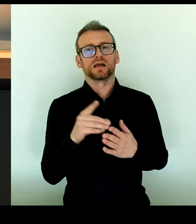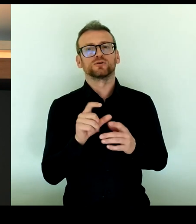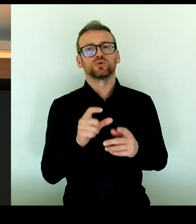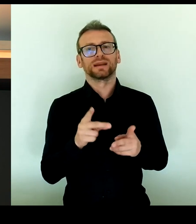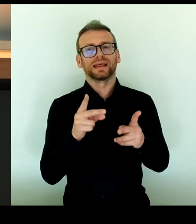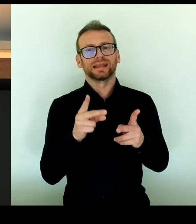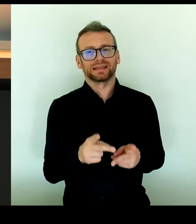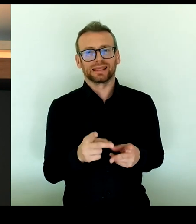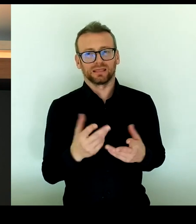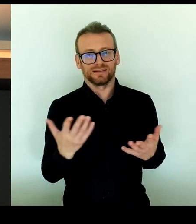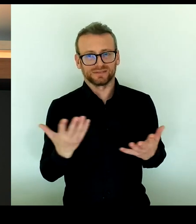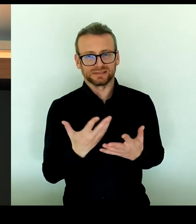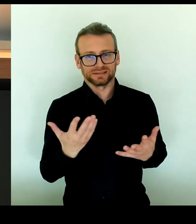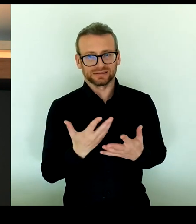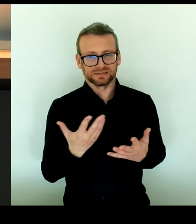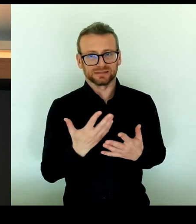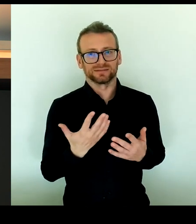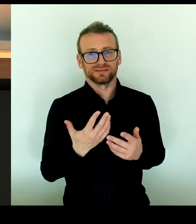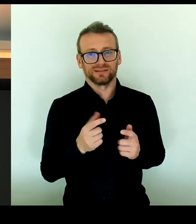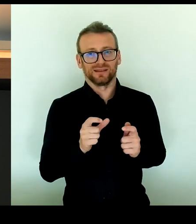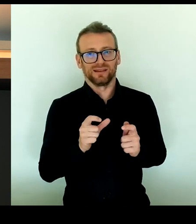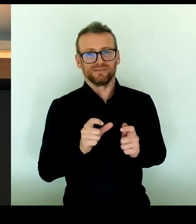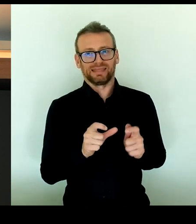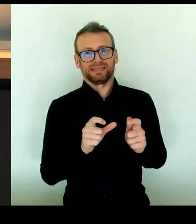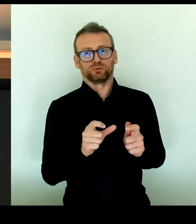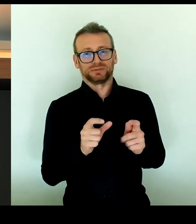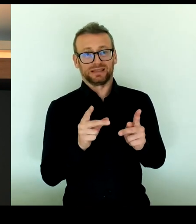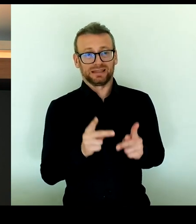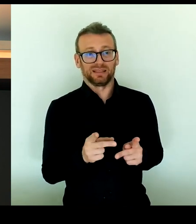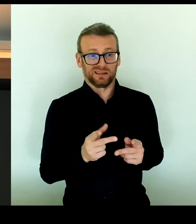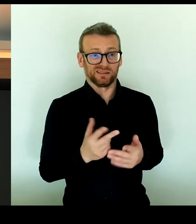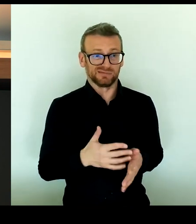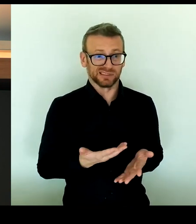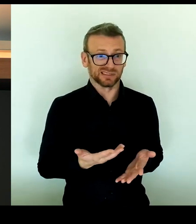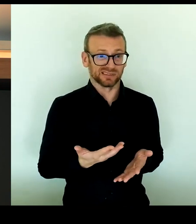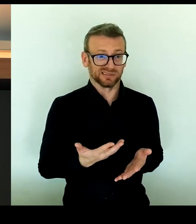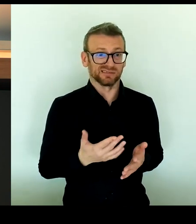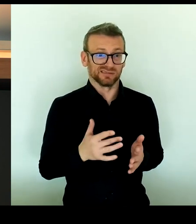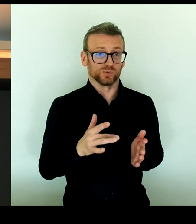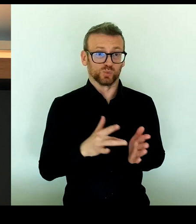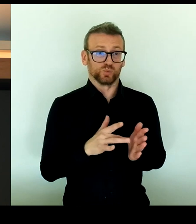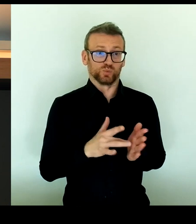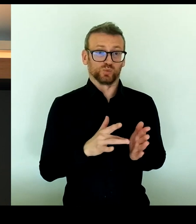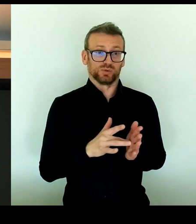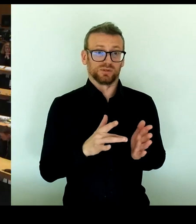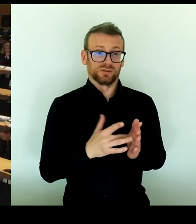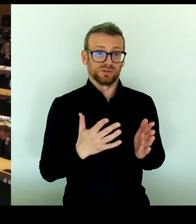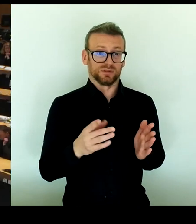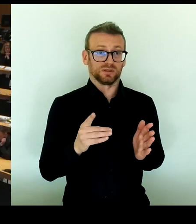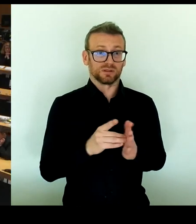Verbindungsrecht gegen Interessen der Bürger. Aber der Staat darf machen was er will, so sieht es jedenfalls aus der Sicht des